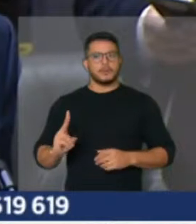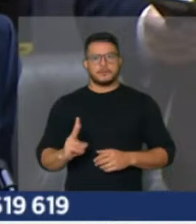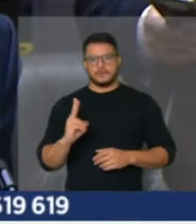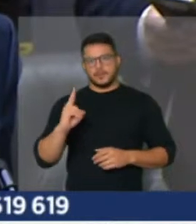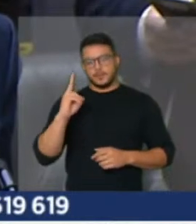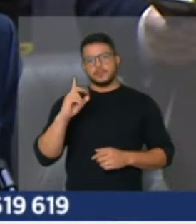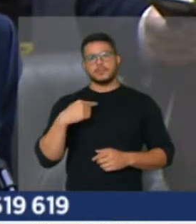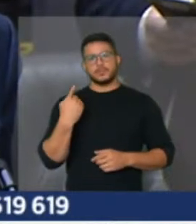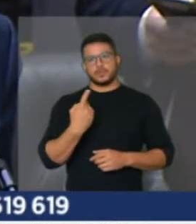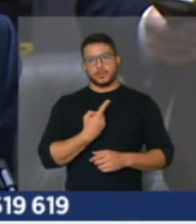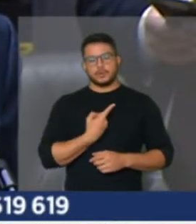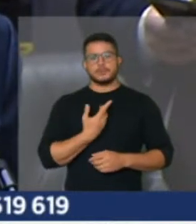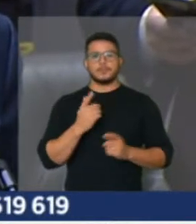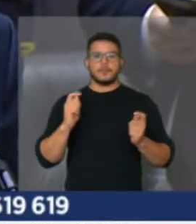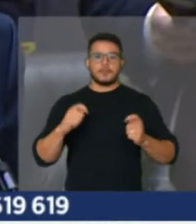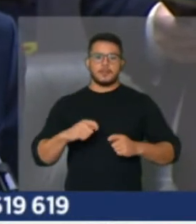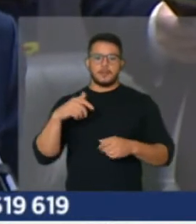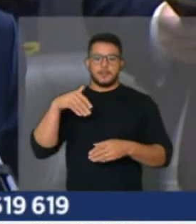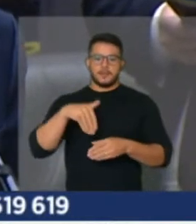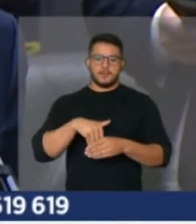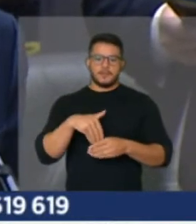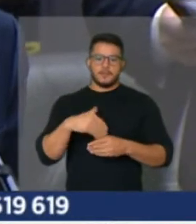CONTRA. NÓS DEFENDEMOS SIM A DESCENTRALIZAÇÃO DE RECURSOS ASSIM COMO A DESCENTRALIZAÇÃO DE